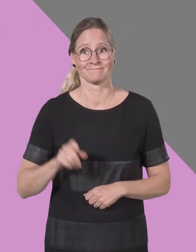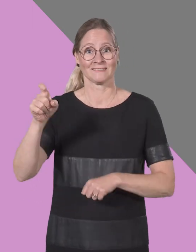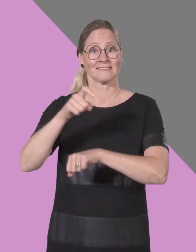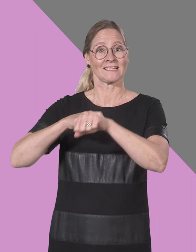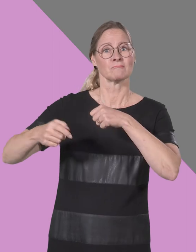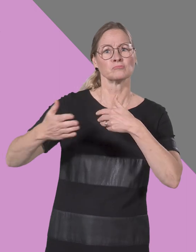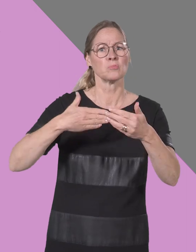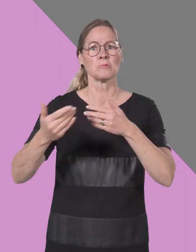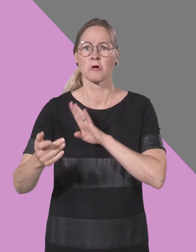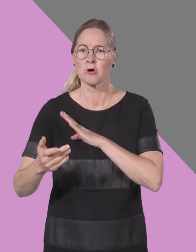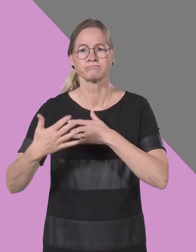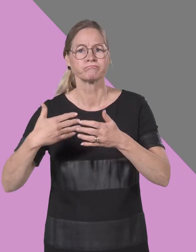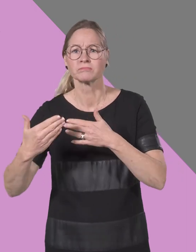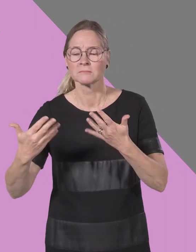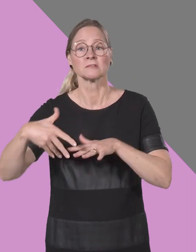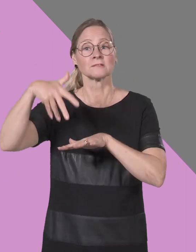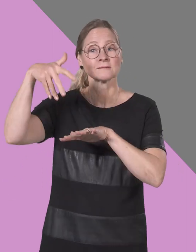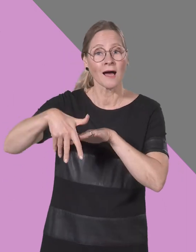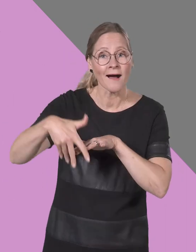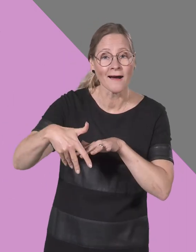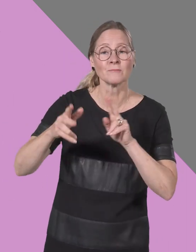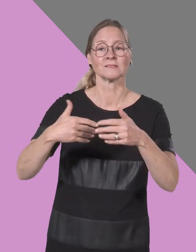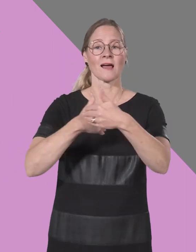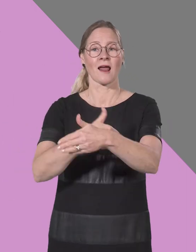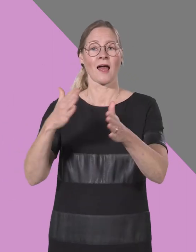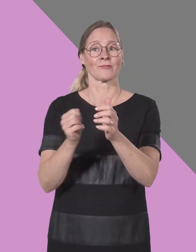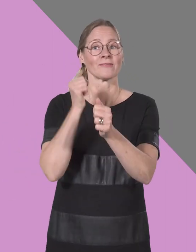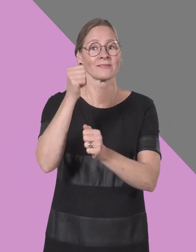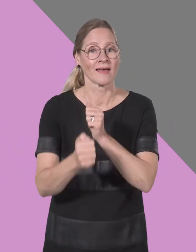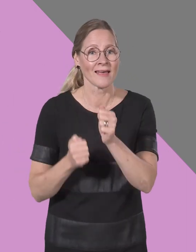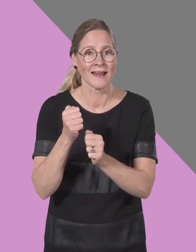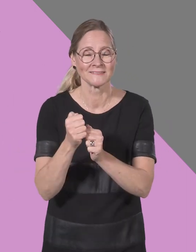Saarella työtä oli tarjolla sekä sahalla että laatikkotehtaalla.